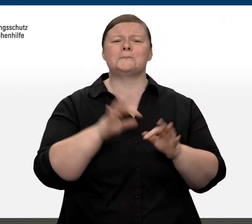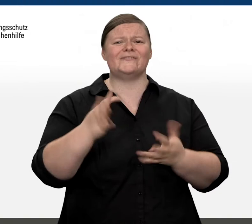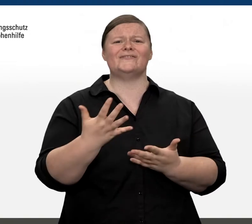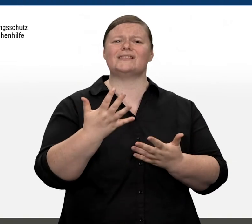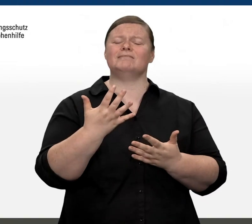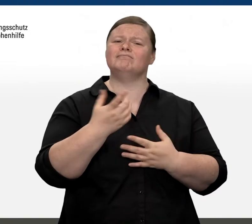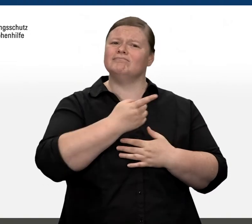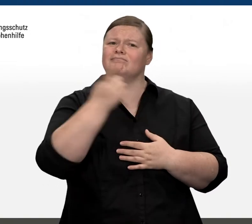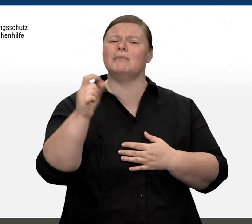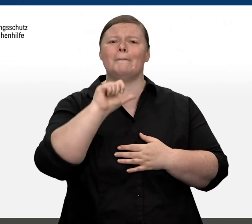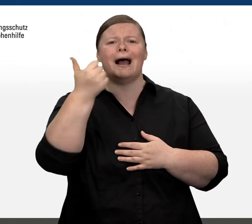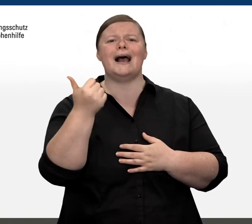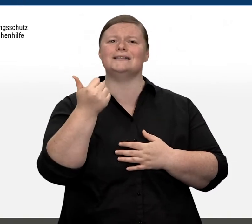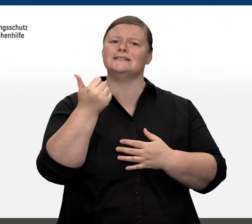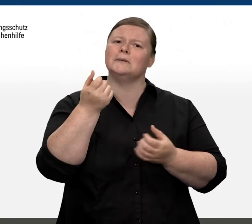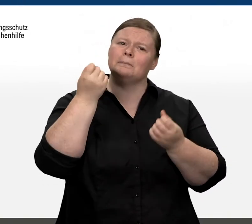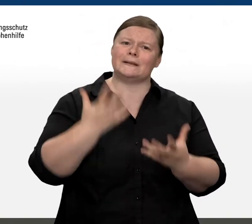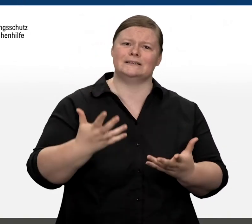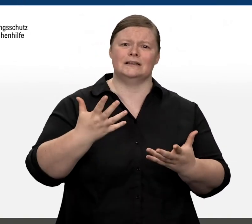In den meisten Fällen